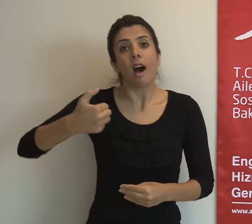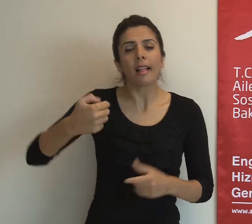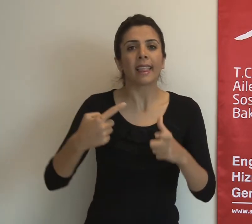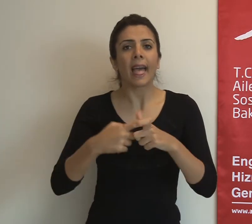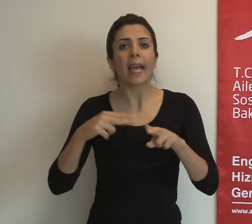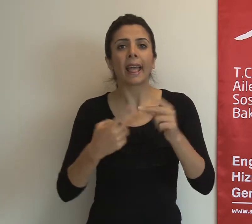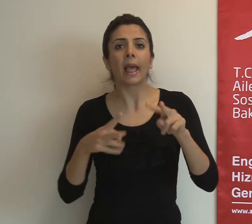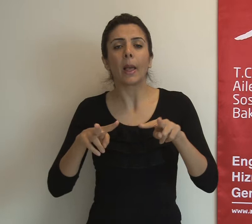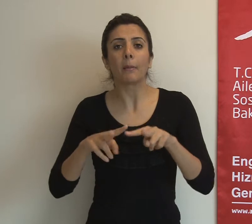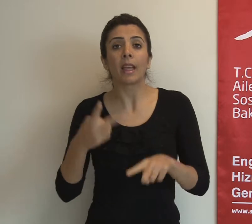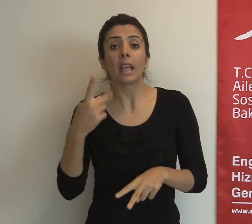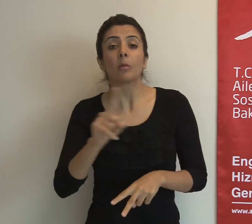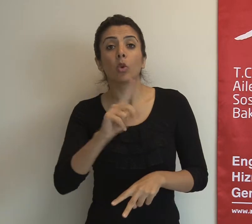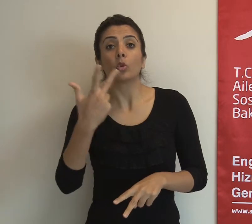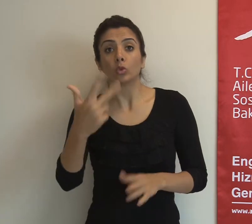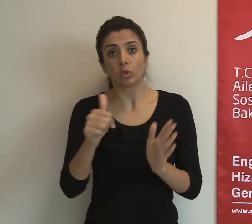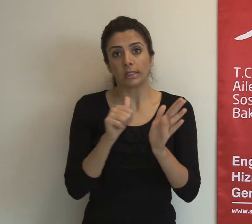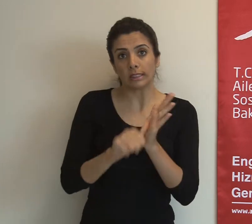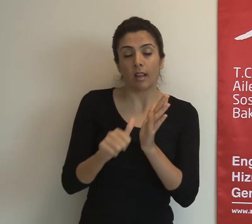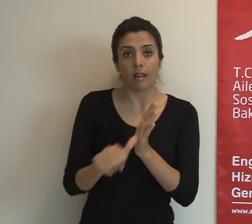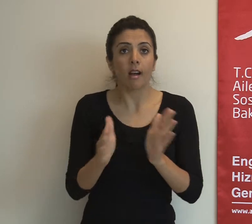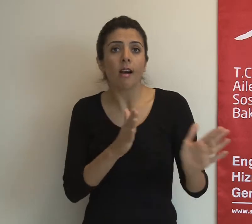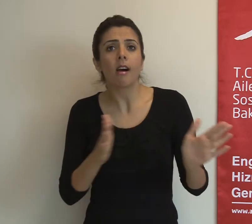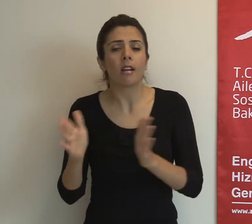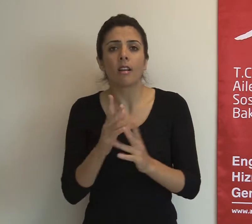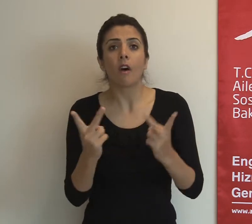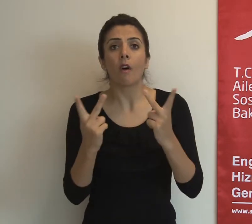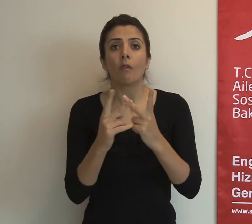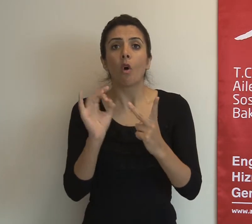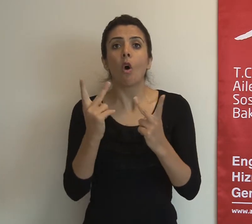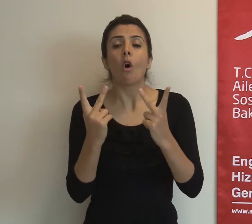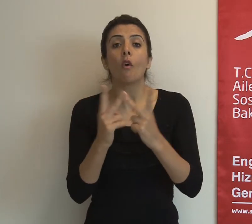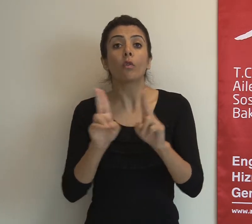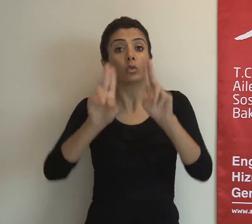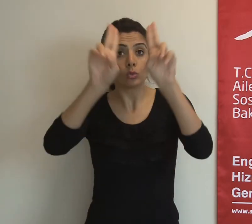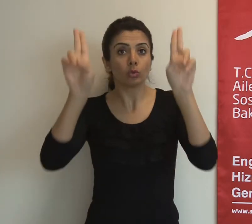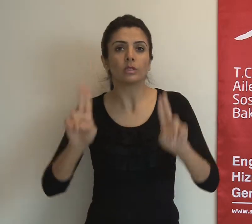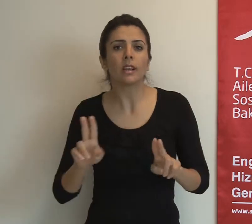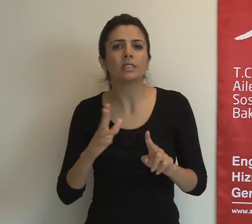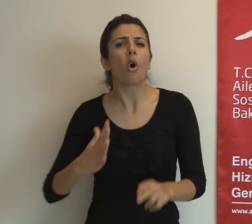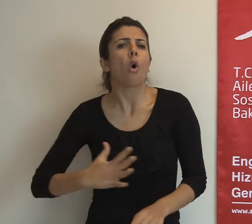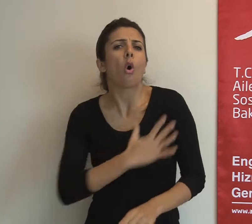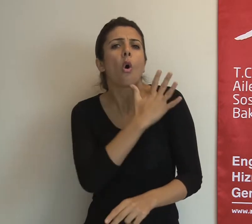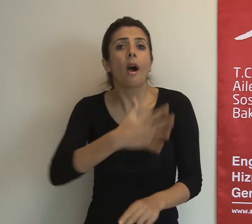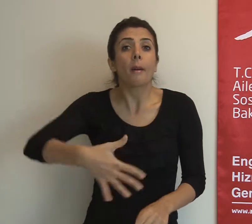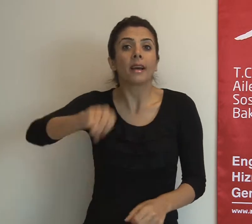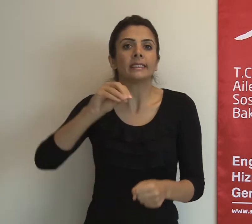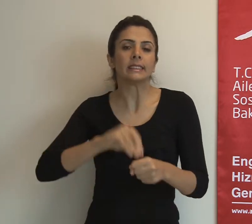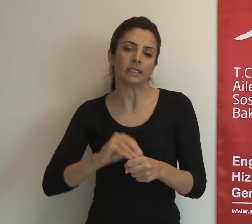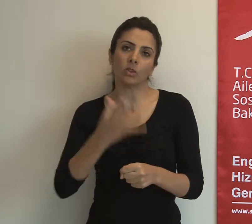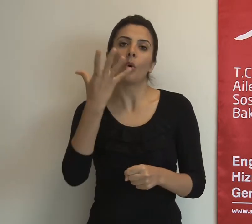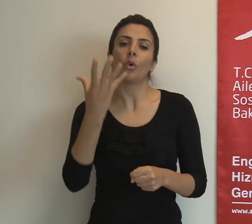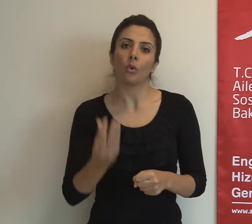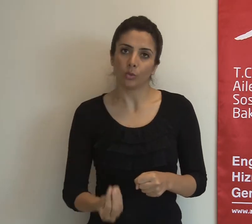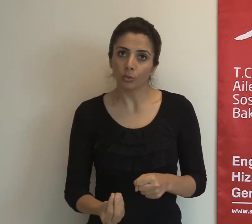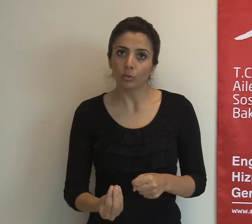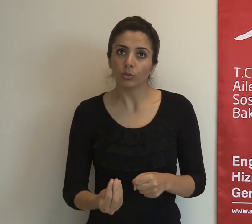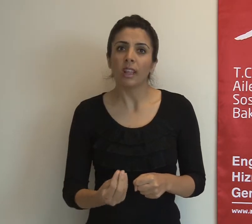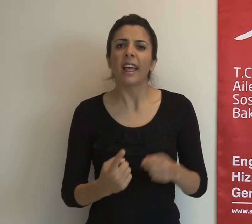4-6 Ekim 2013 tarihlerinde WOW Uluslararası Kongre Merkezi'nde gerçekleştirilen